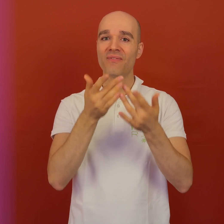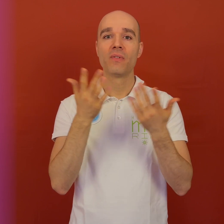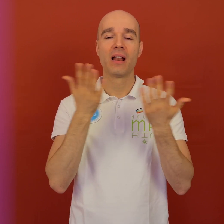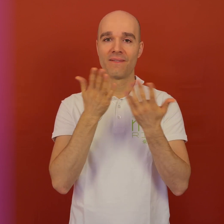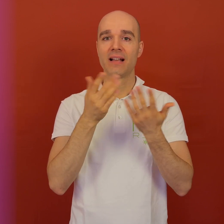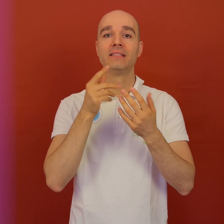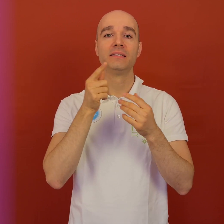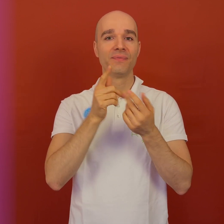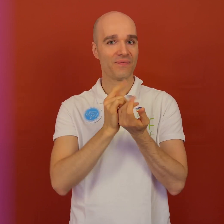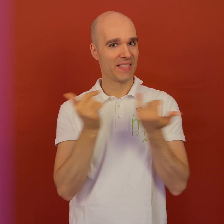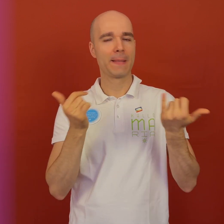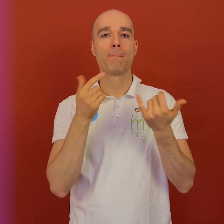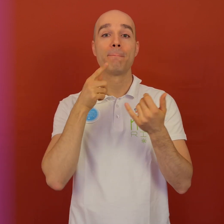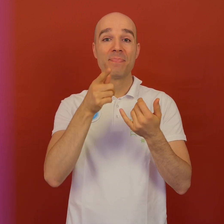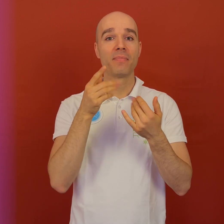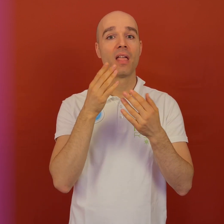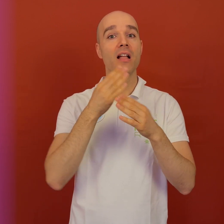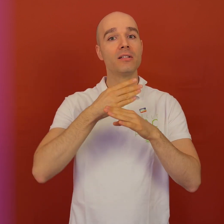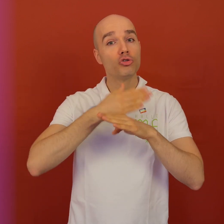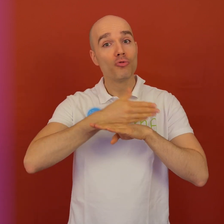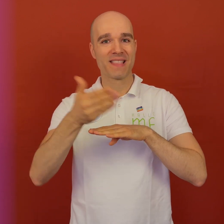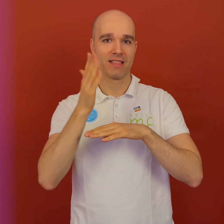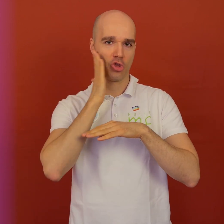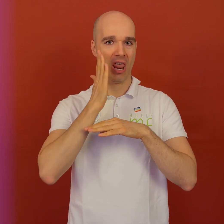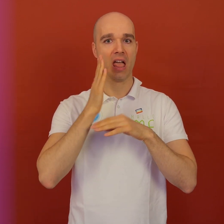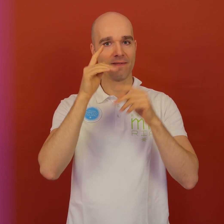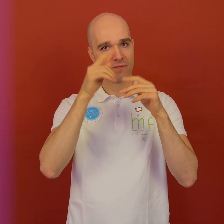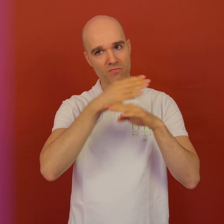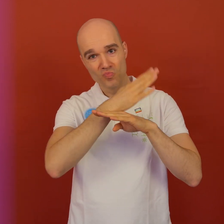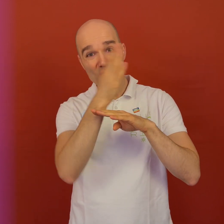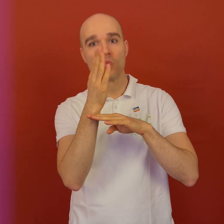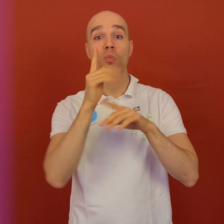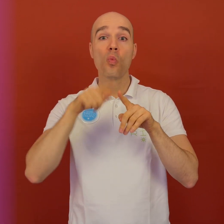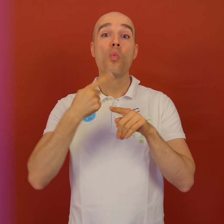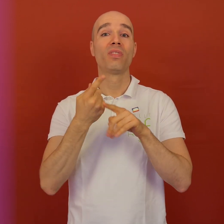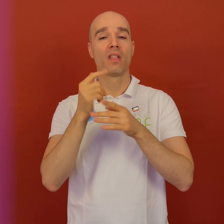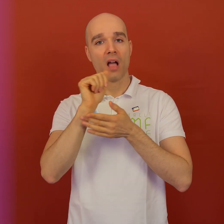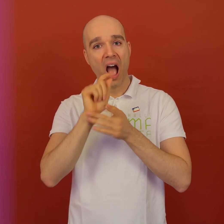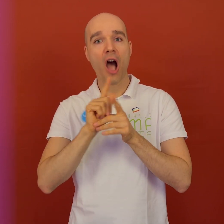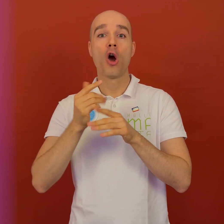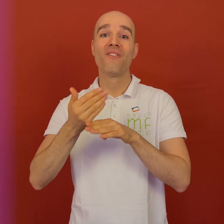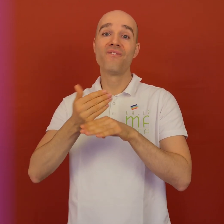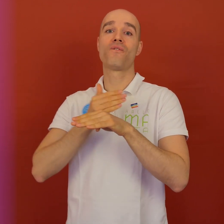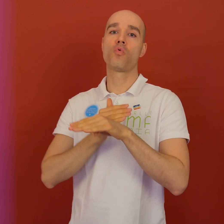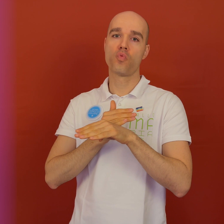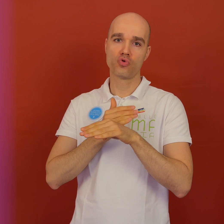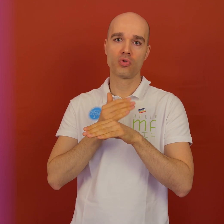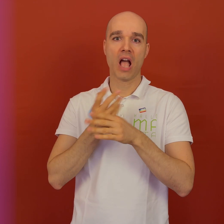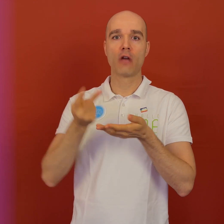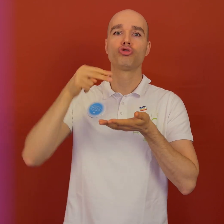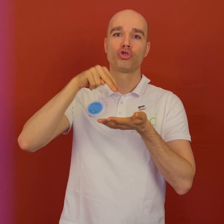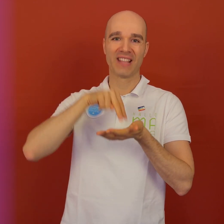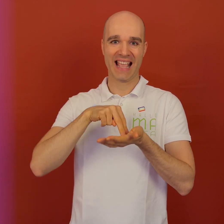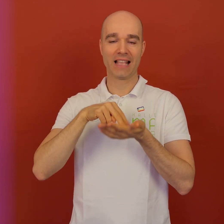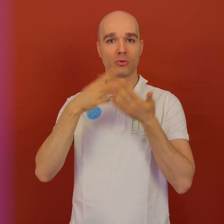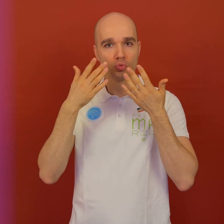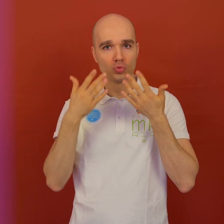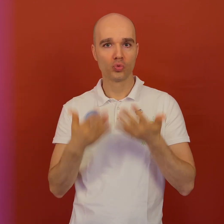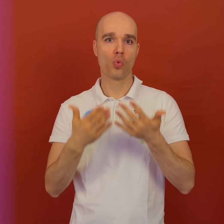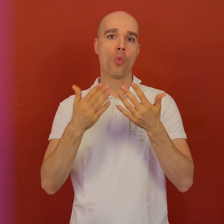Die Empfehlung lautet: Du solltest spät schlafen gehen und trotzdem früh wieder aufstehen.